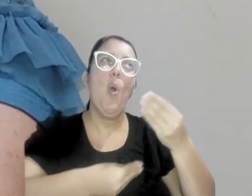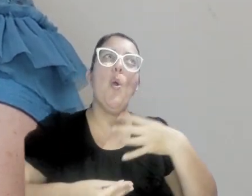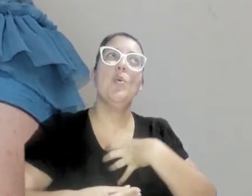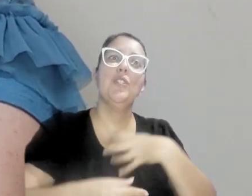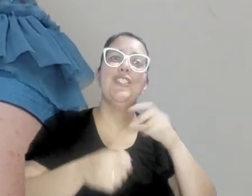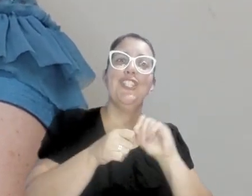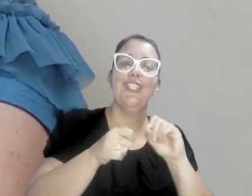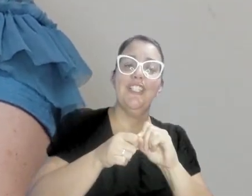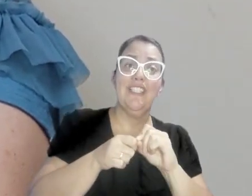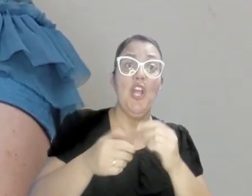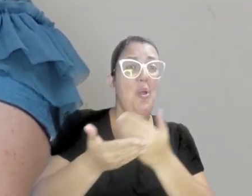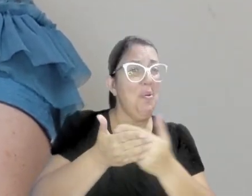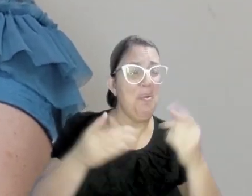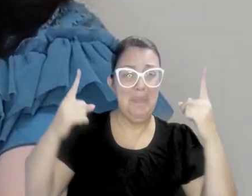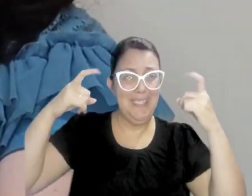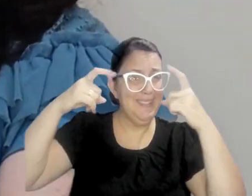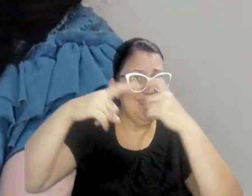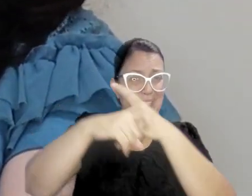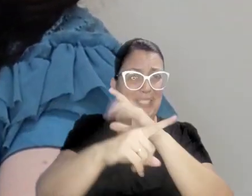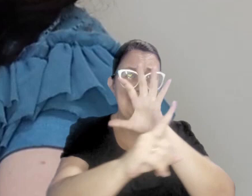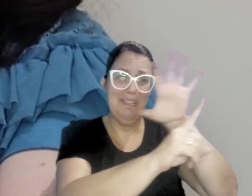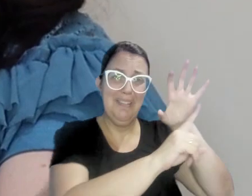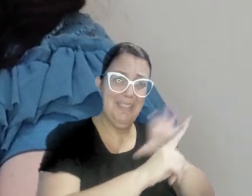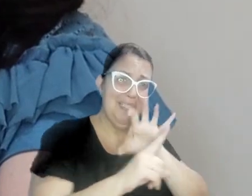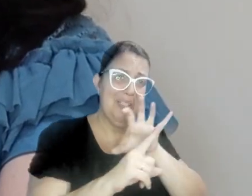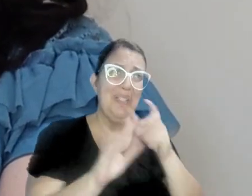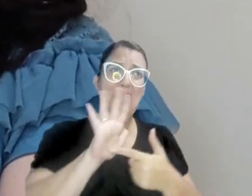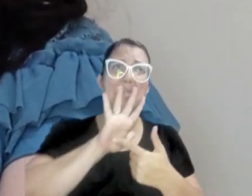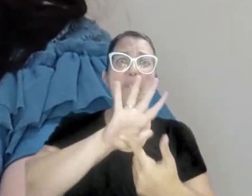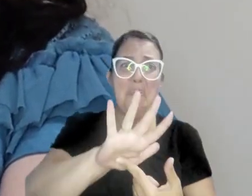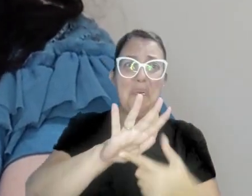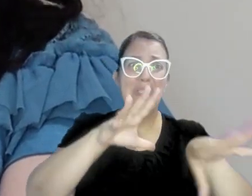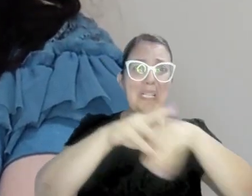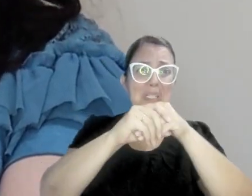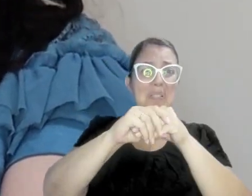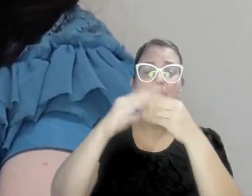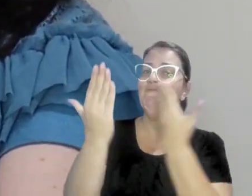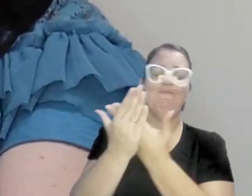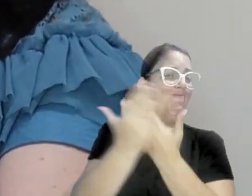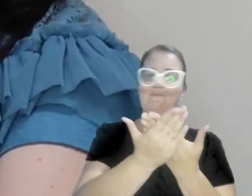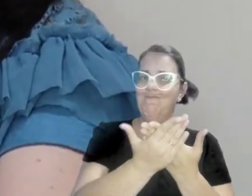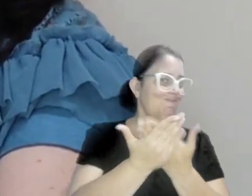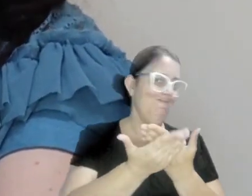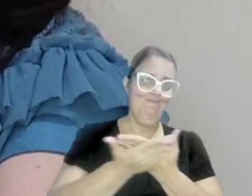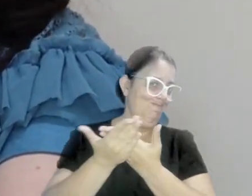Então, no início era até difícil saber: todos os impactos estão aparecendo dentro do estudo? Não, não apareciam.